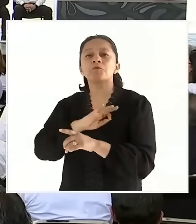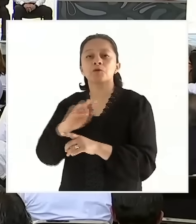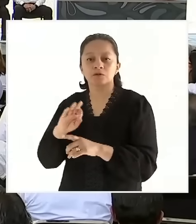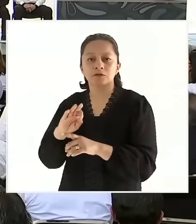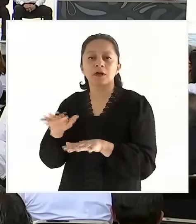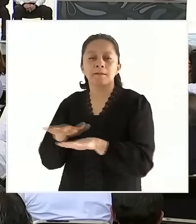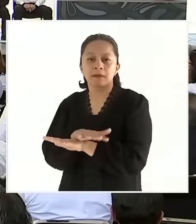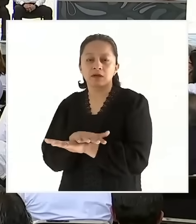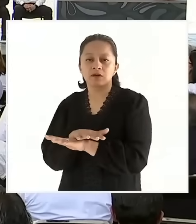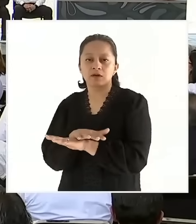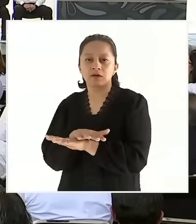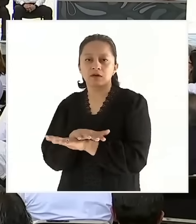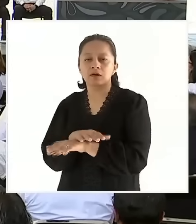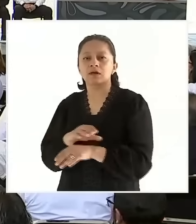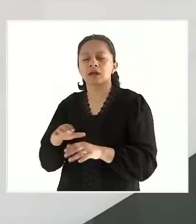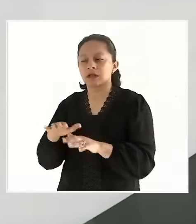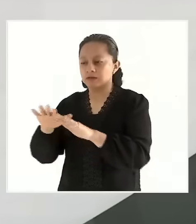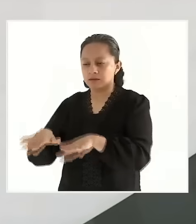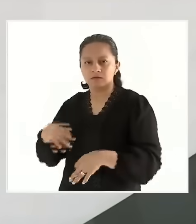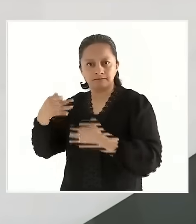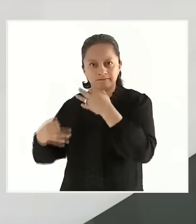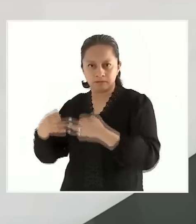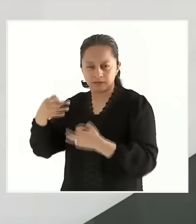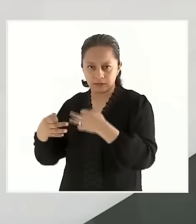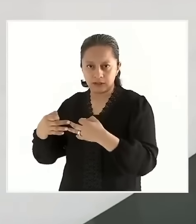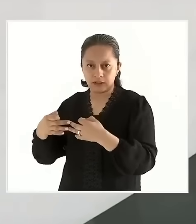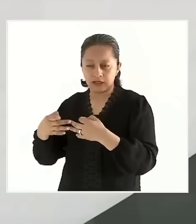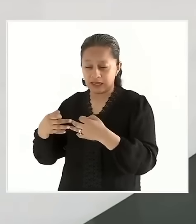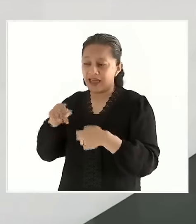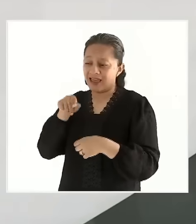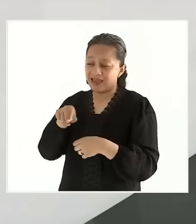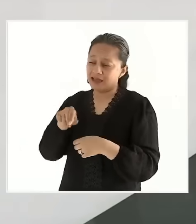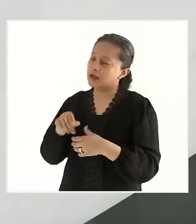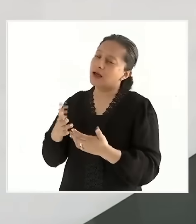y la Suprema Corte de Justicia de la Nación de entonces le echó para atrás ese cambio a